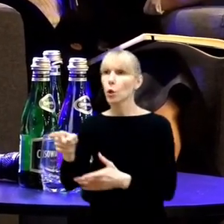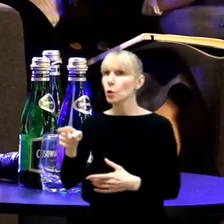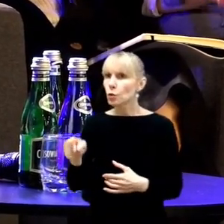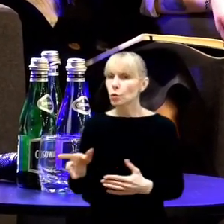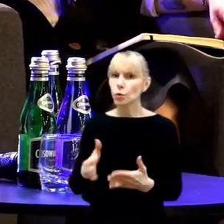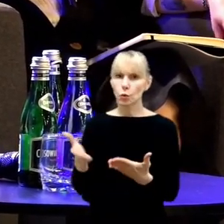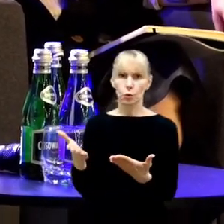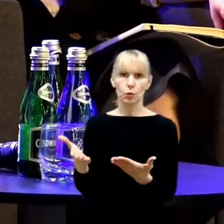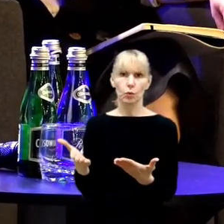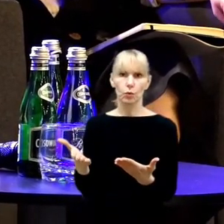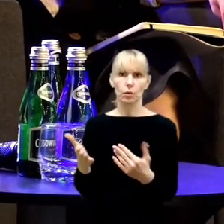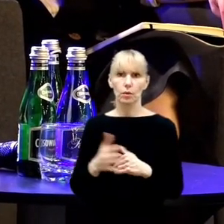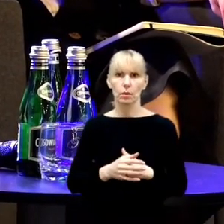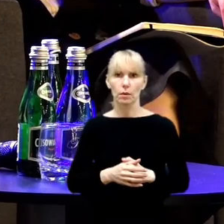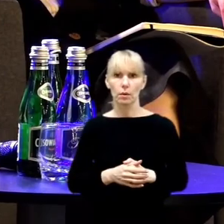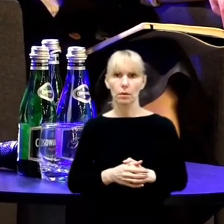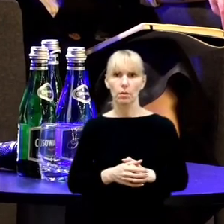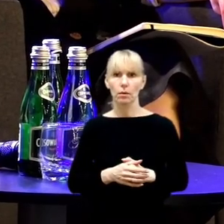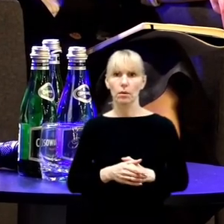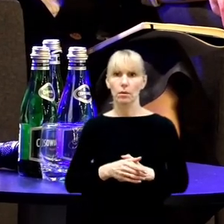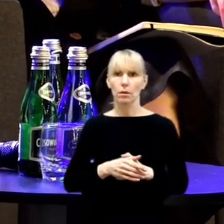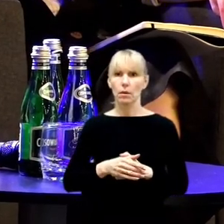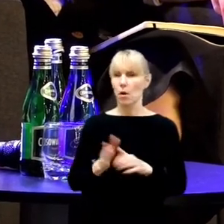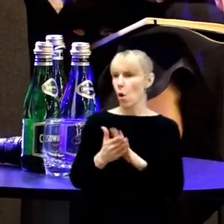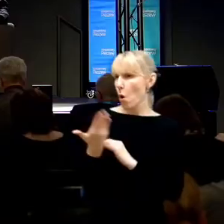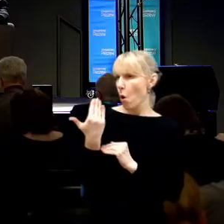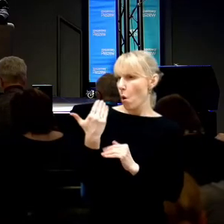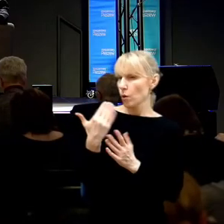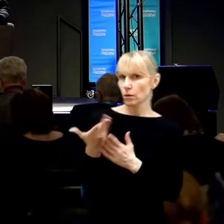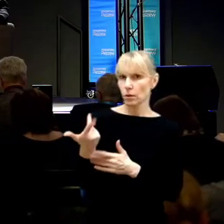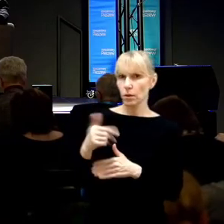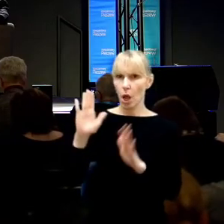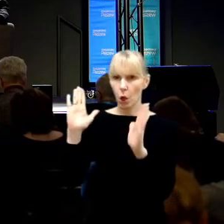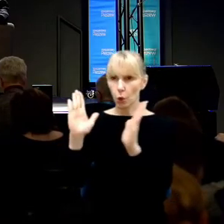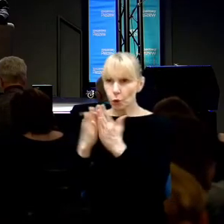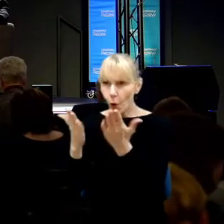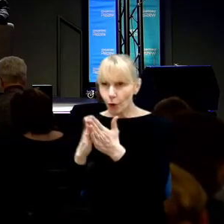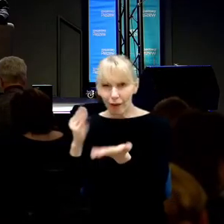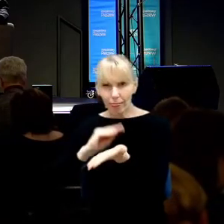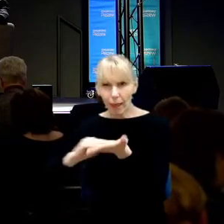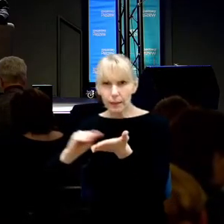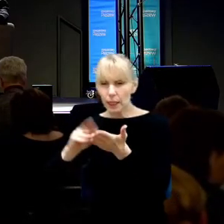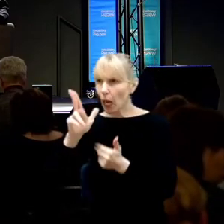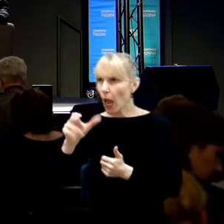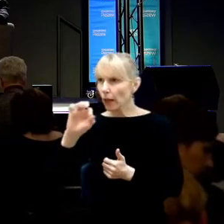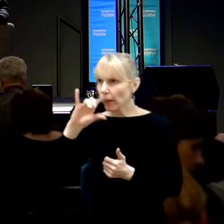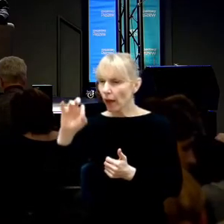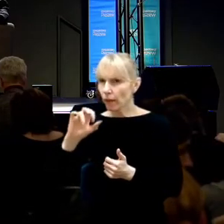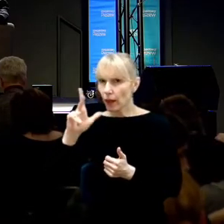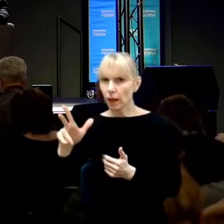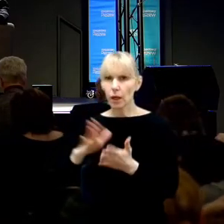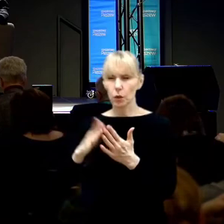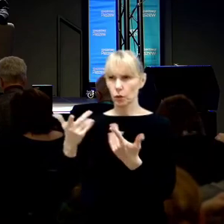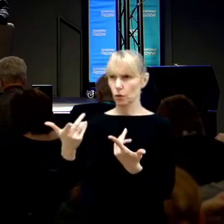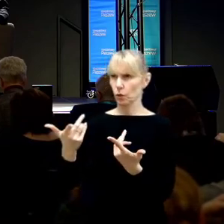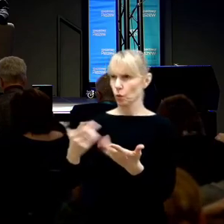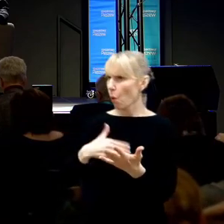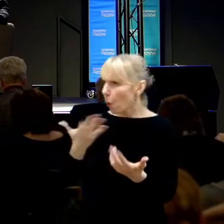Katarzyna Kajdanek napisała ostatnio o tym świetną książkę. Spodziewali się czegoś innego, czują się oszukani i jest nieszczęście.